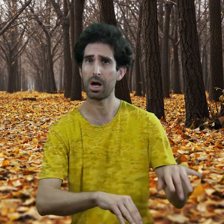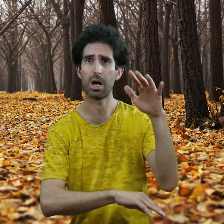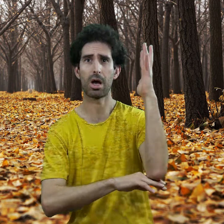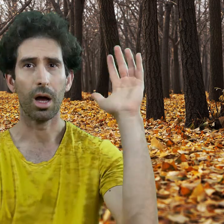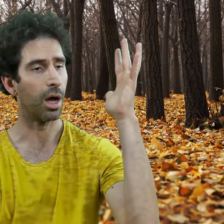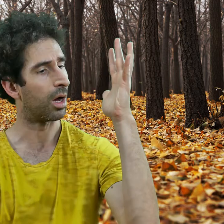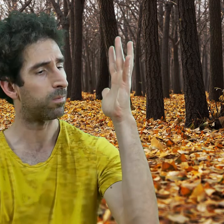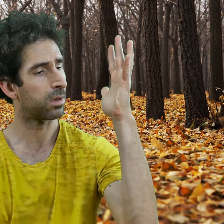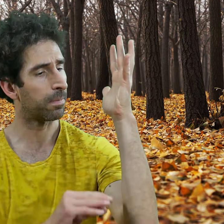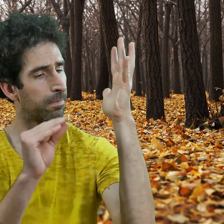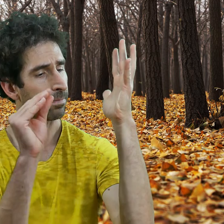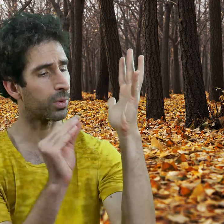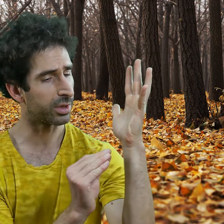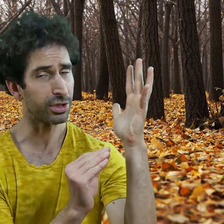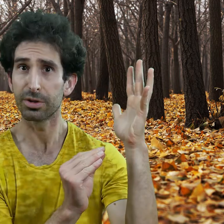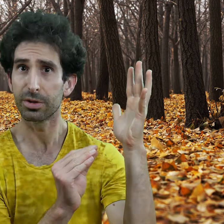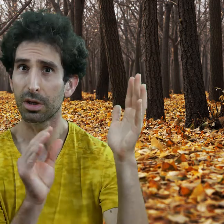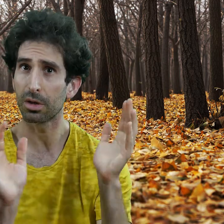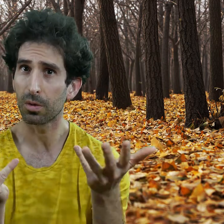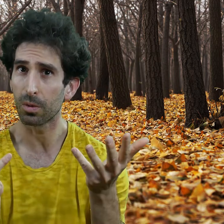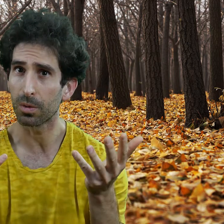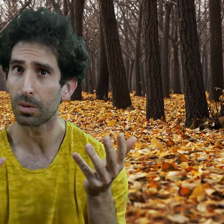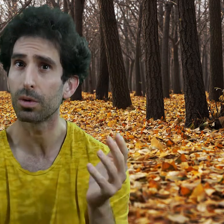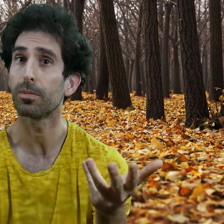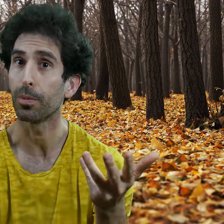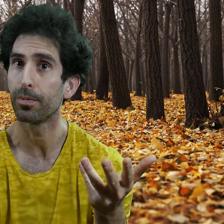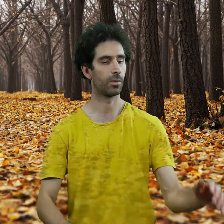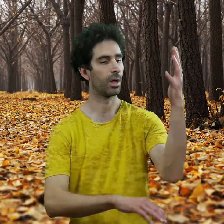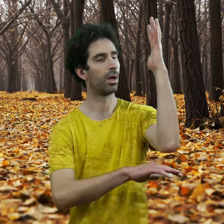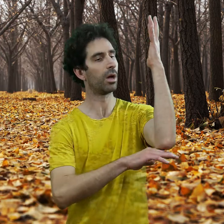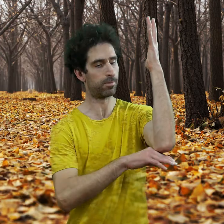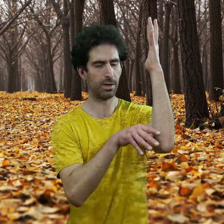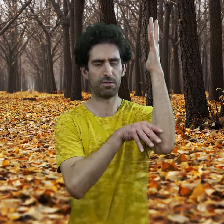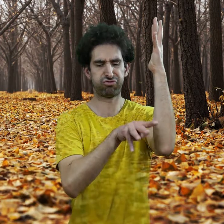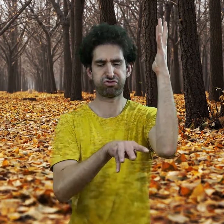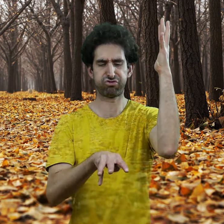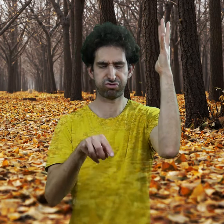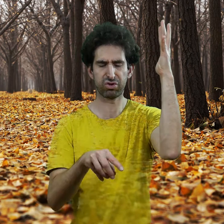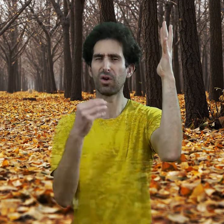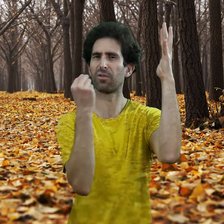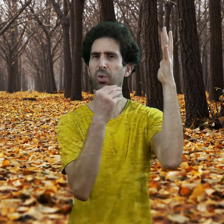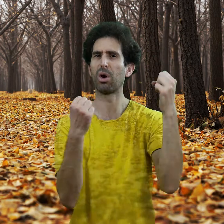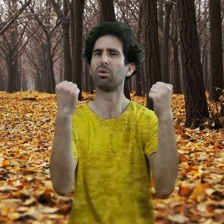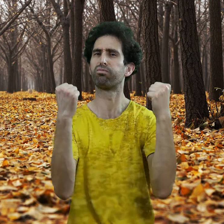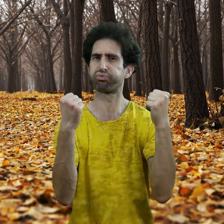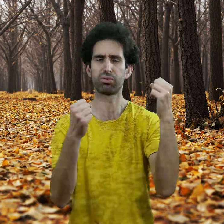Comment l'arbre peut s'en protéger ? Les racines de l'arbre supportent le froid,